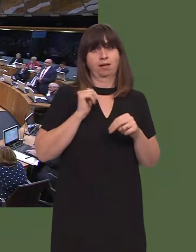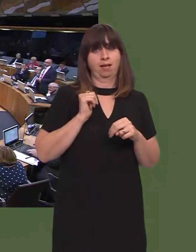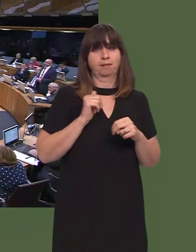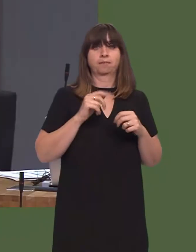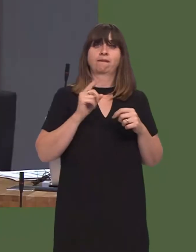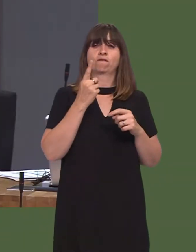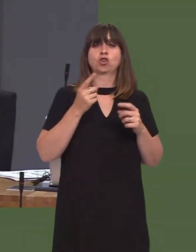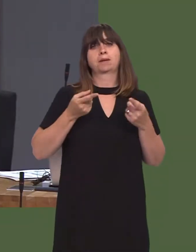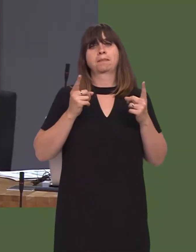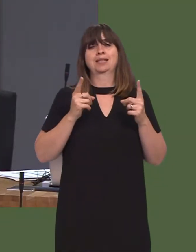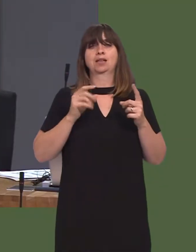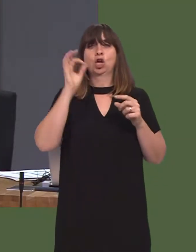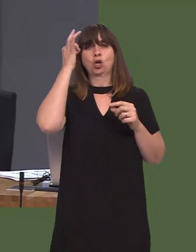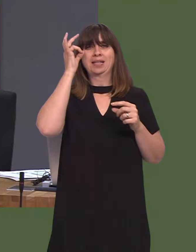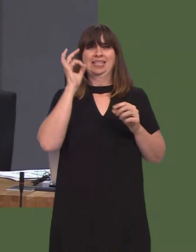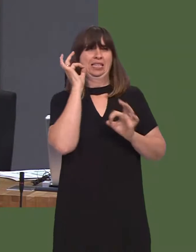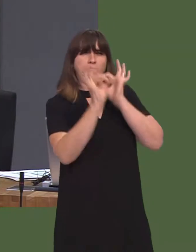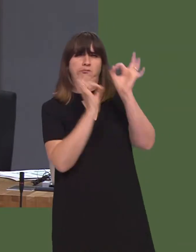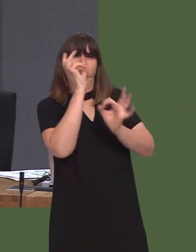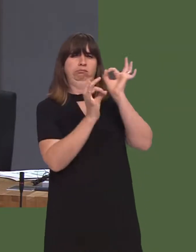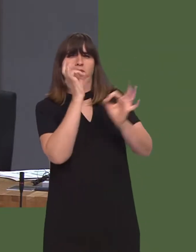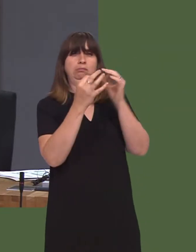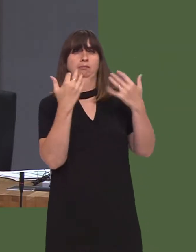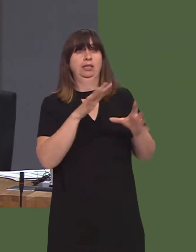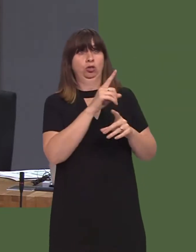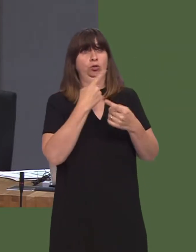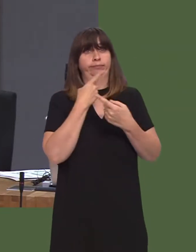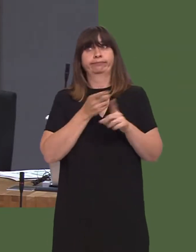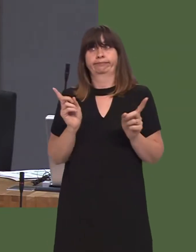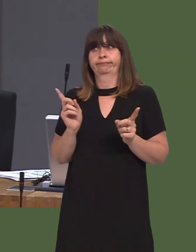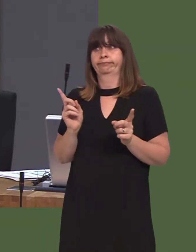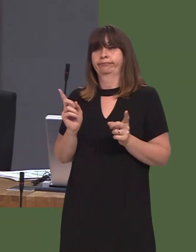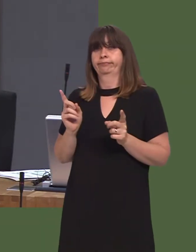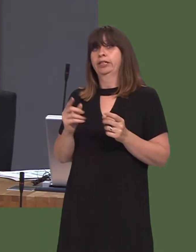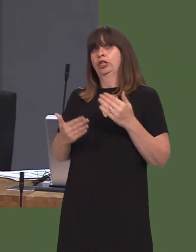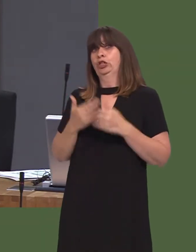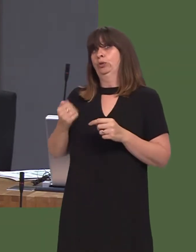ar Waith y Prif Wenidog na fydd y fasnachfraint yn un lle mae elw yn dychwelyd i gyd iír